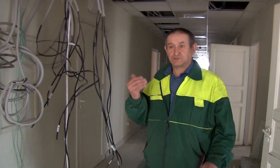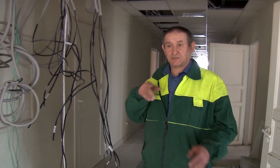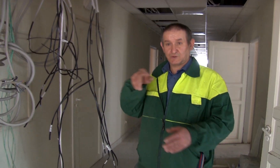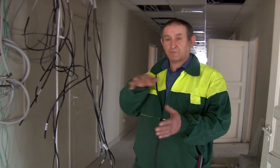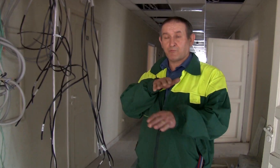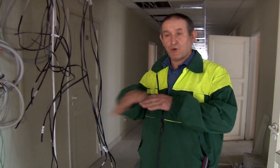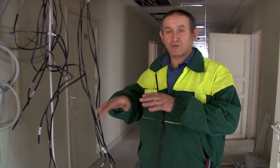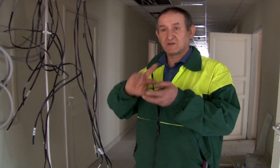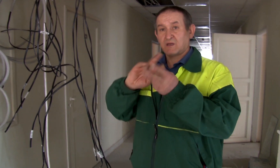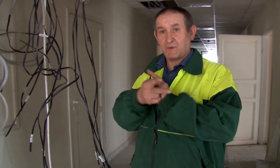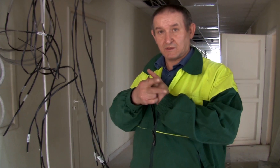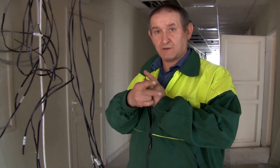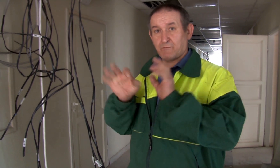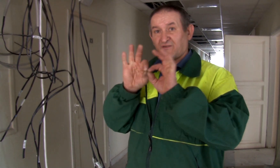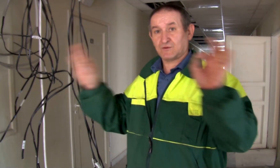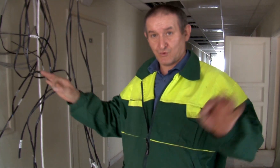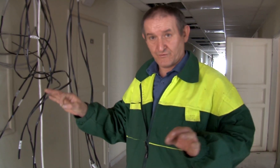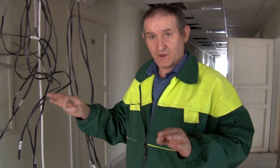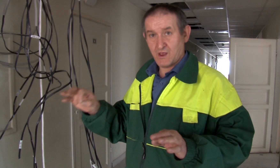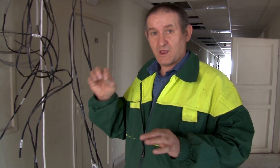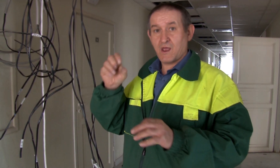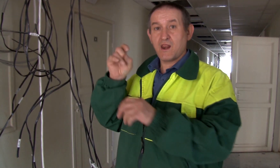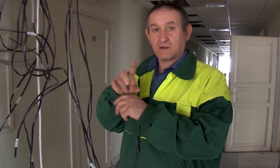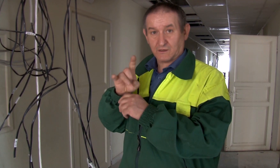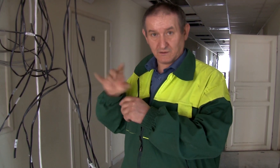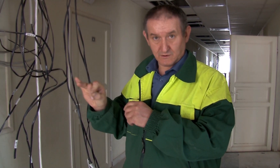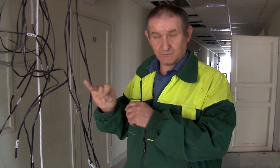Сейчас идёт полная замена проводов, электрики.